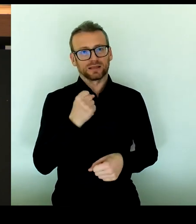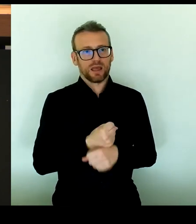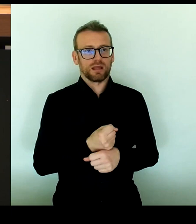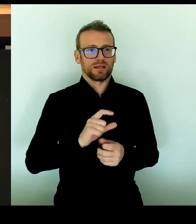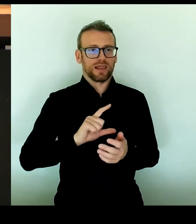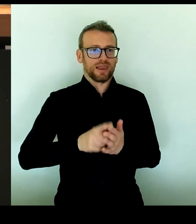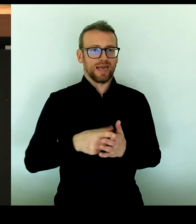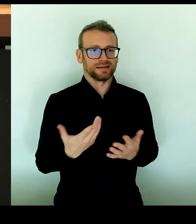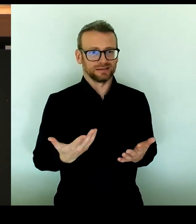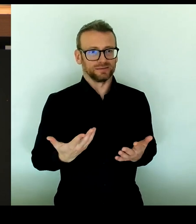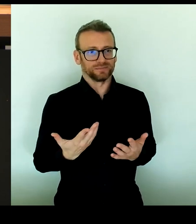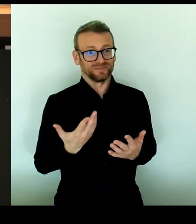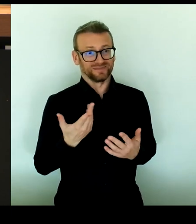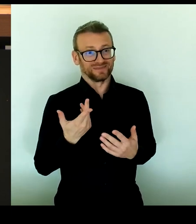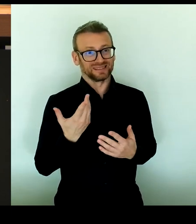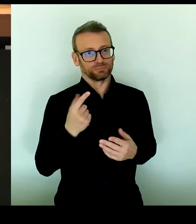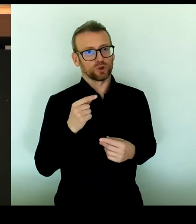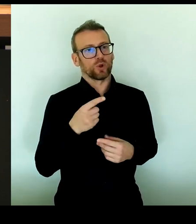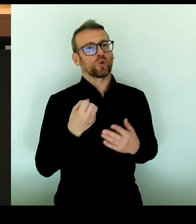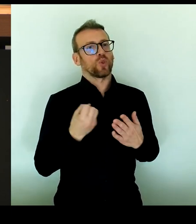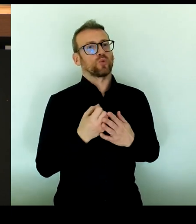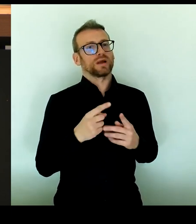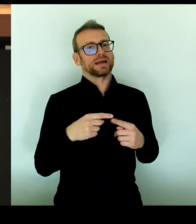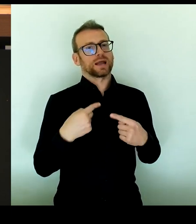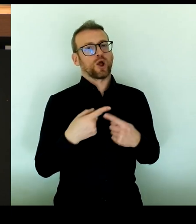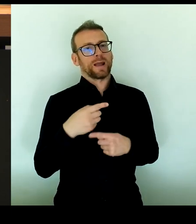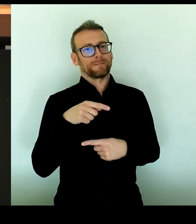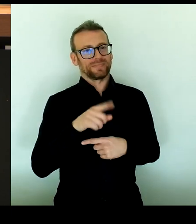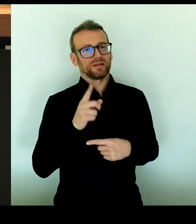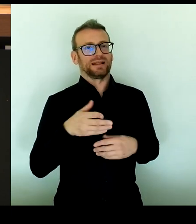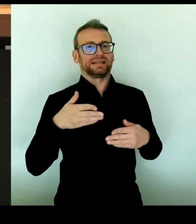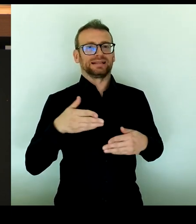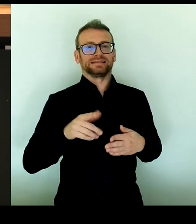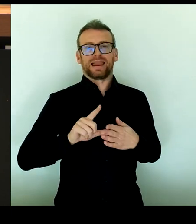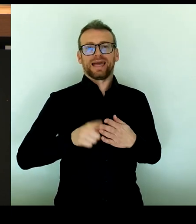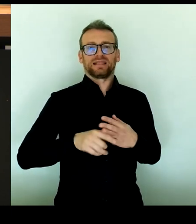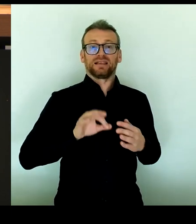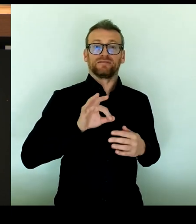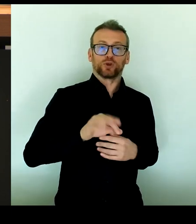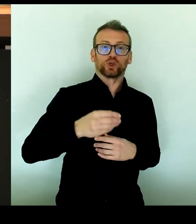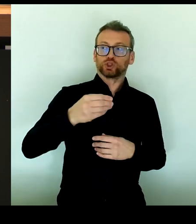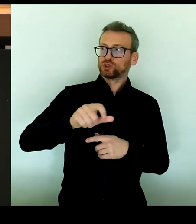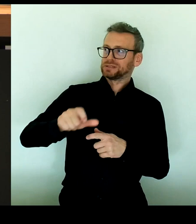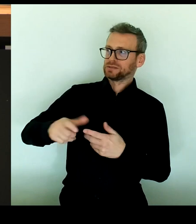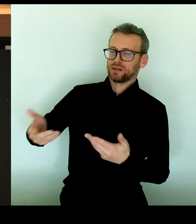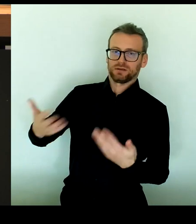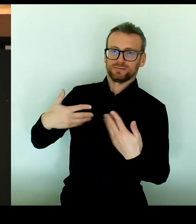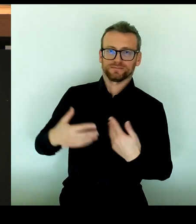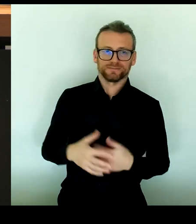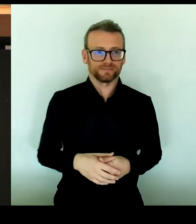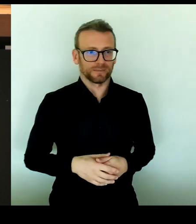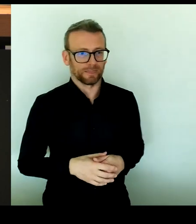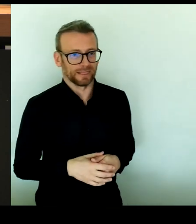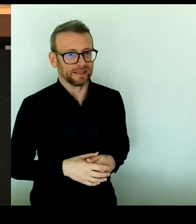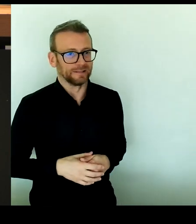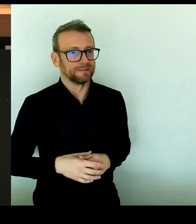die Arbeitsstrukturen regeln. Das funktioniert nur, wenn die Beteiligten auf Augenhöhe miteinander stehen